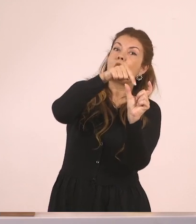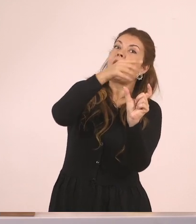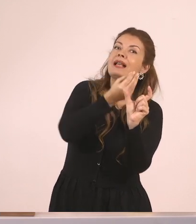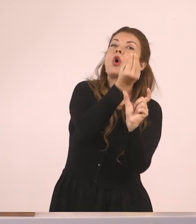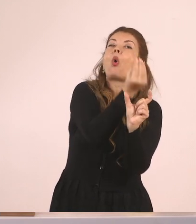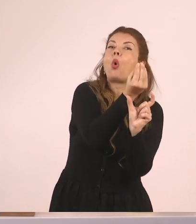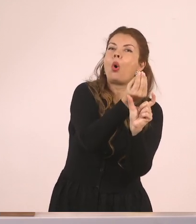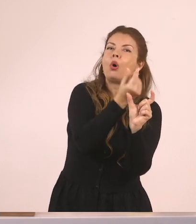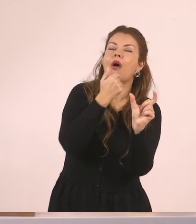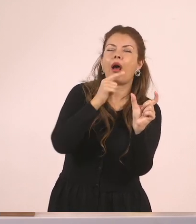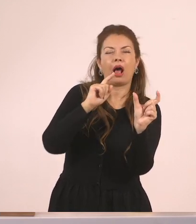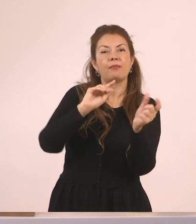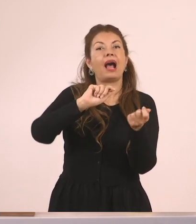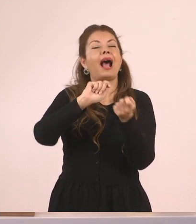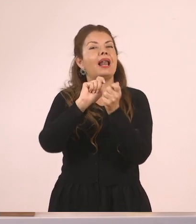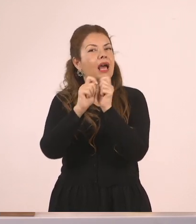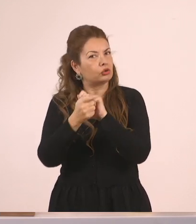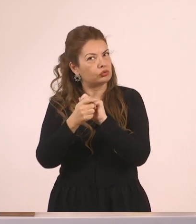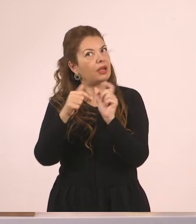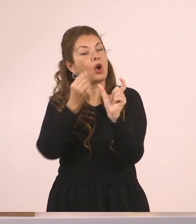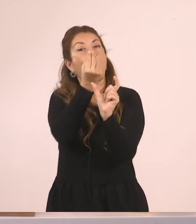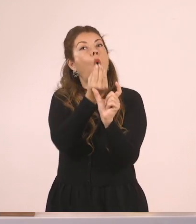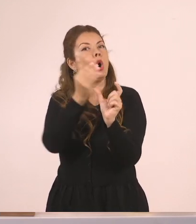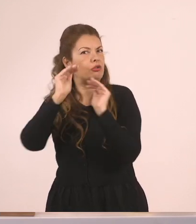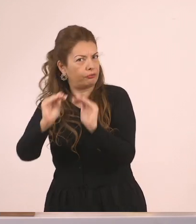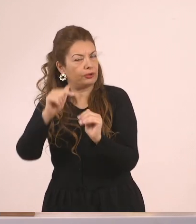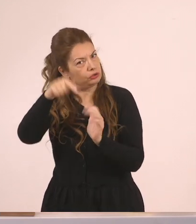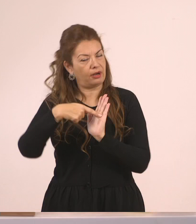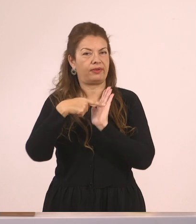Τι εννοώ με αυτό; Τώρα θα γράψω κάποια ρήματα σε -ώνω,